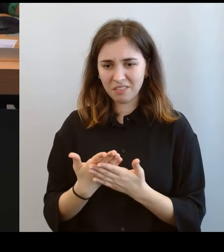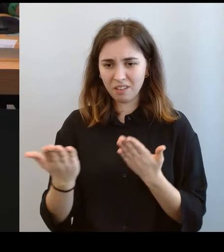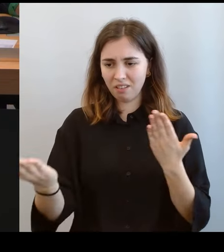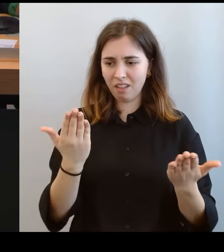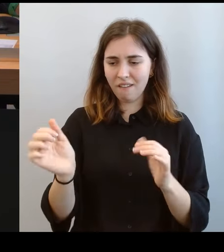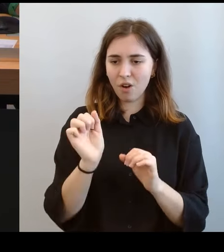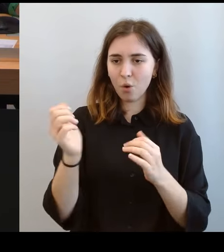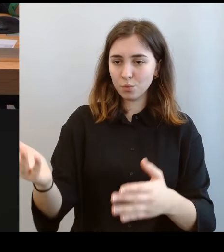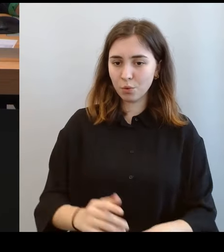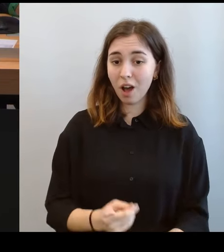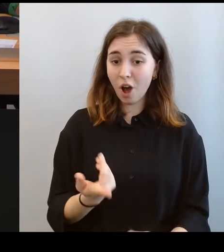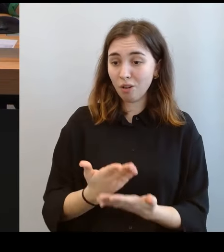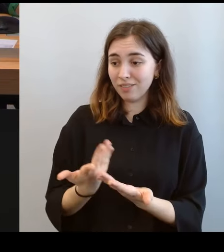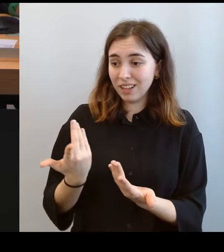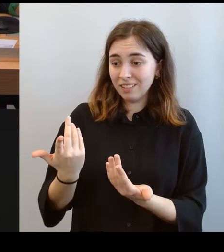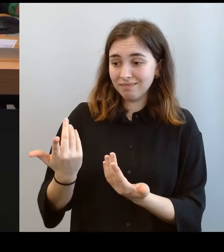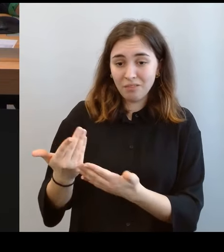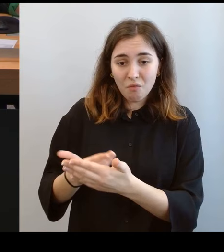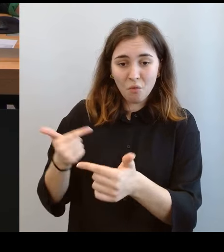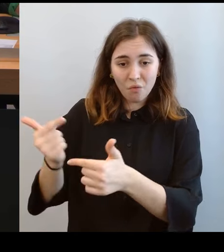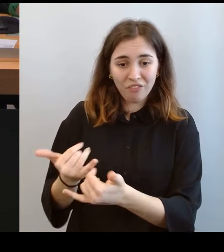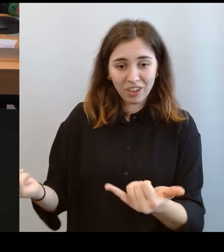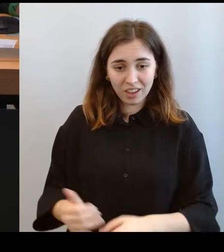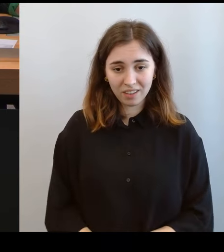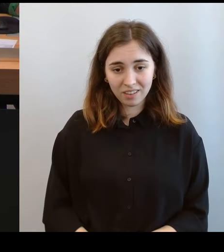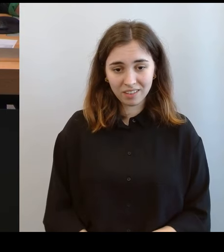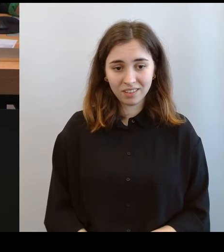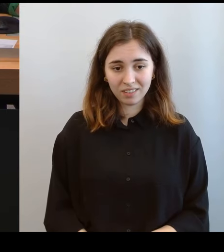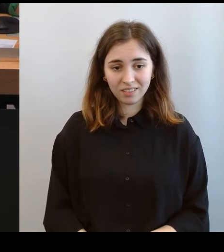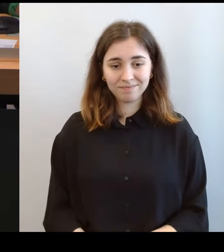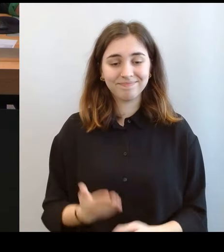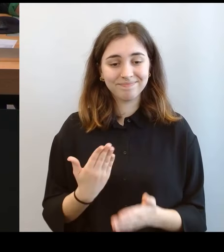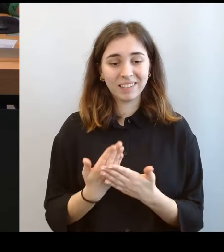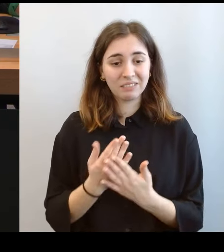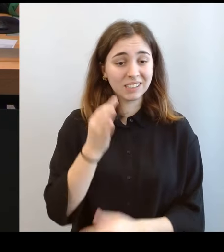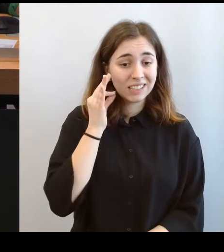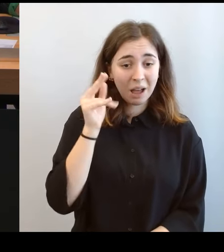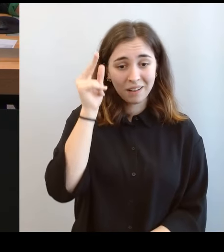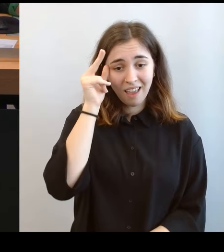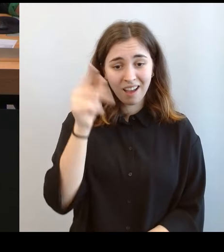Meine Damen und Herren, darüber wird in diesem Antrag kein Wort verloren. Auch darüber hinaus bleibt